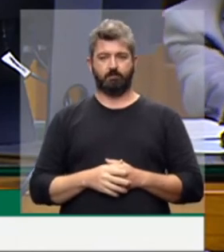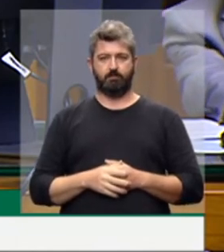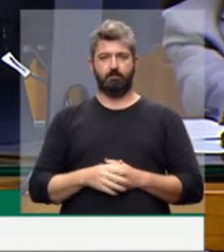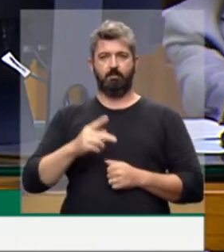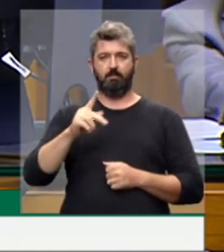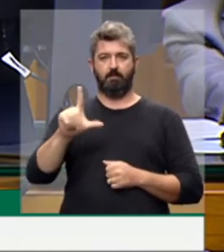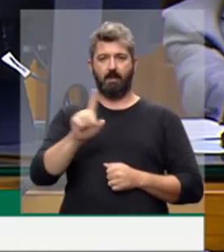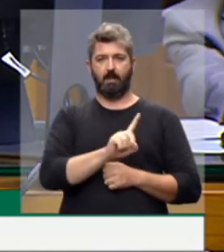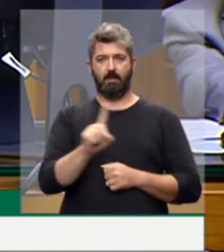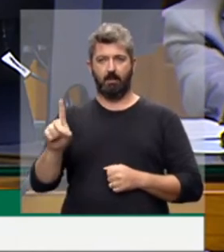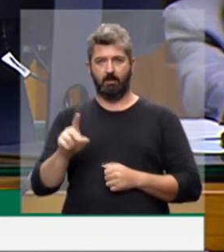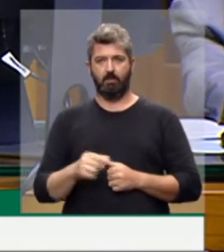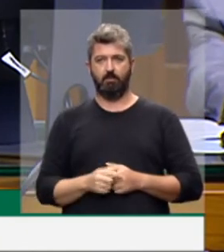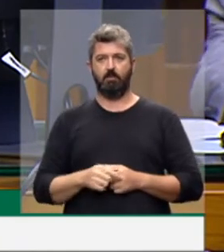SOLICITO ORIENTAR POR FINAL, OBRIGADO.